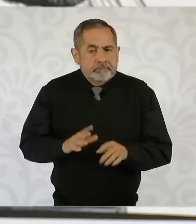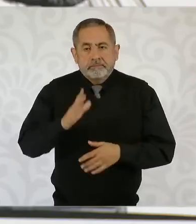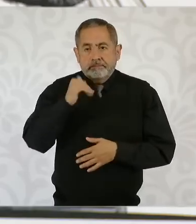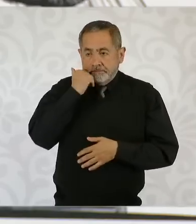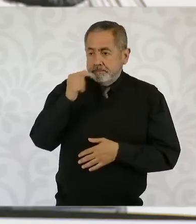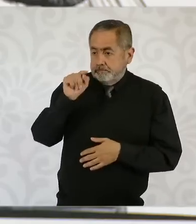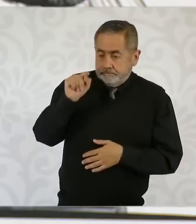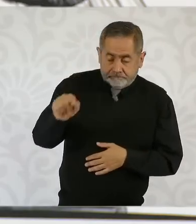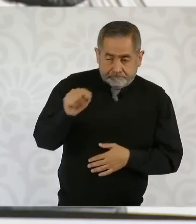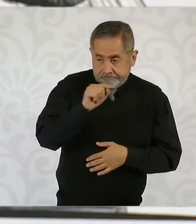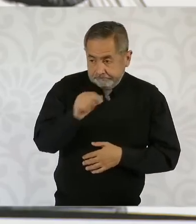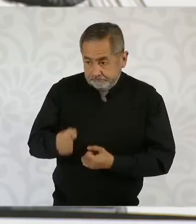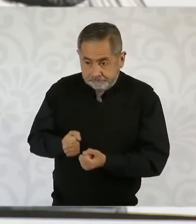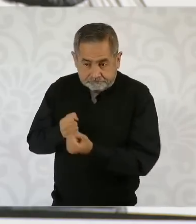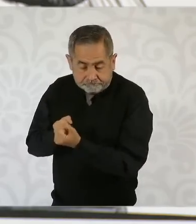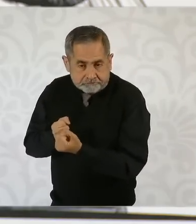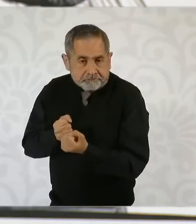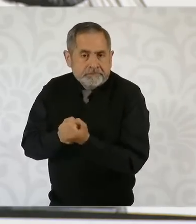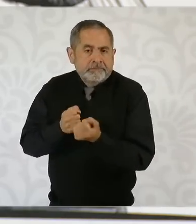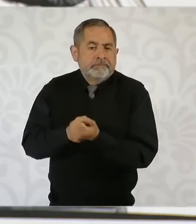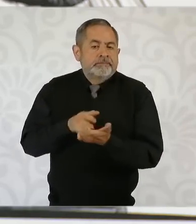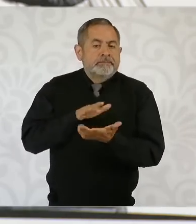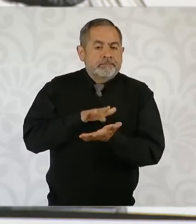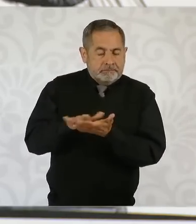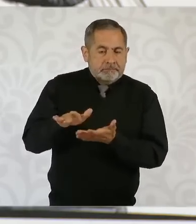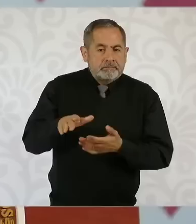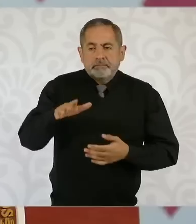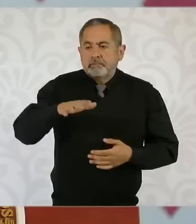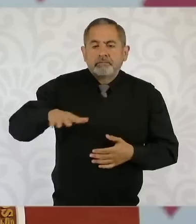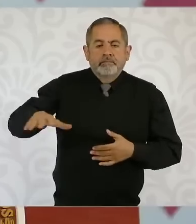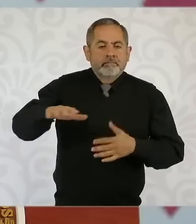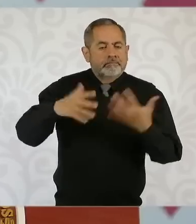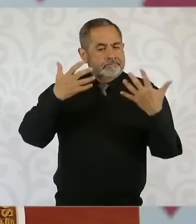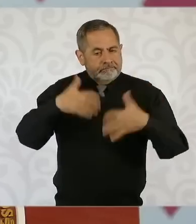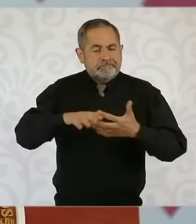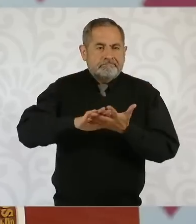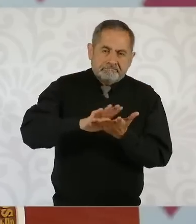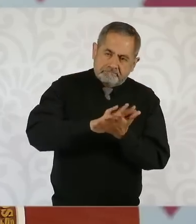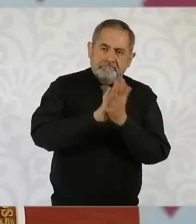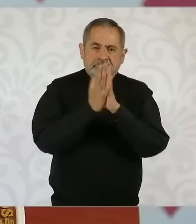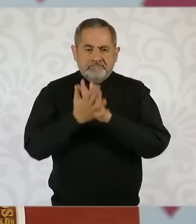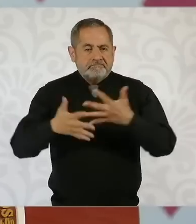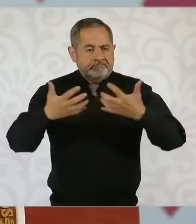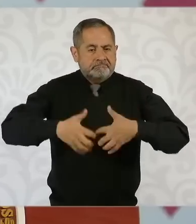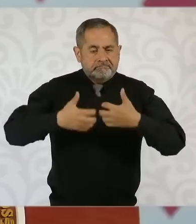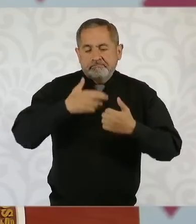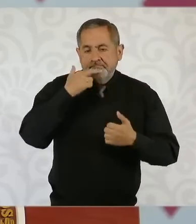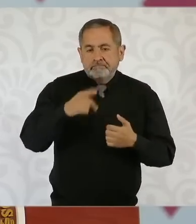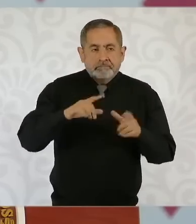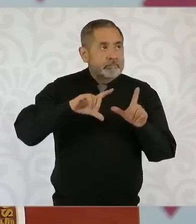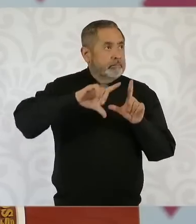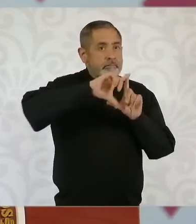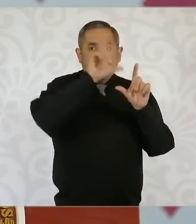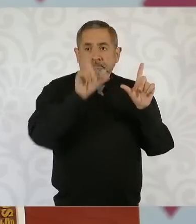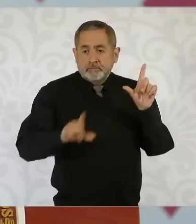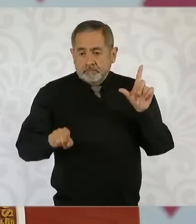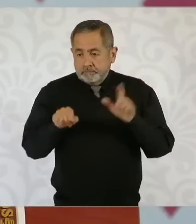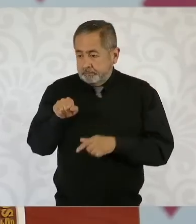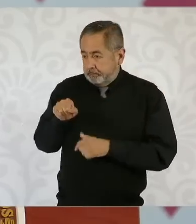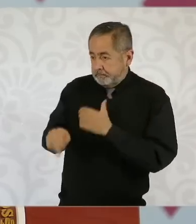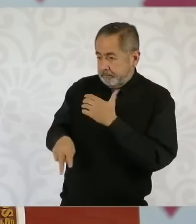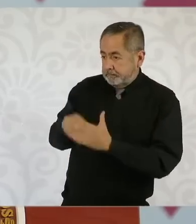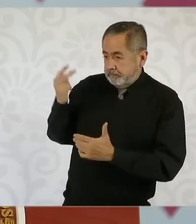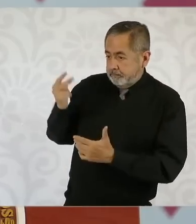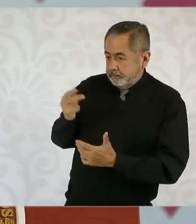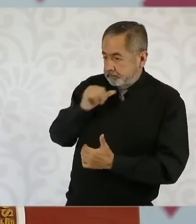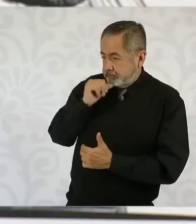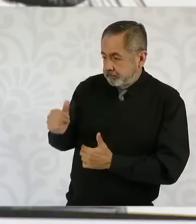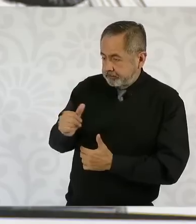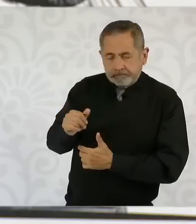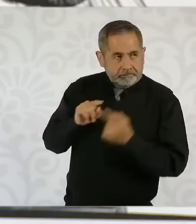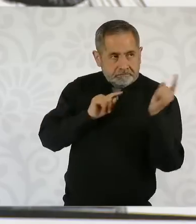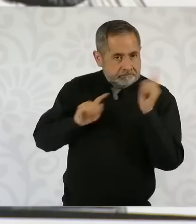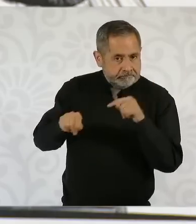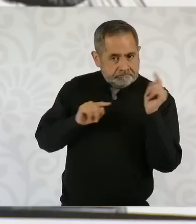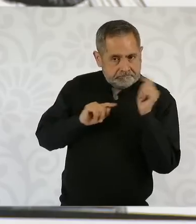ese esa industrialización en México de sectores que teníamos antes y que se perdieron fíjense la